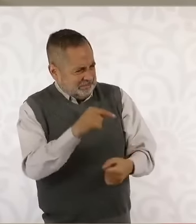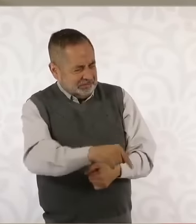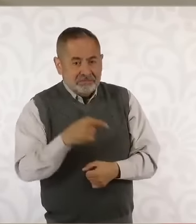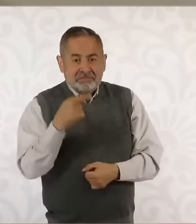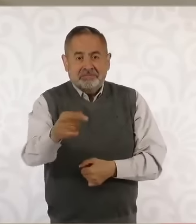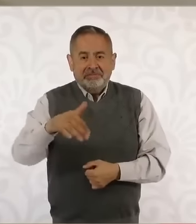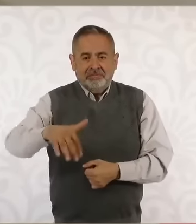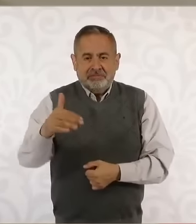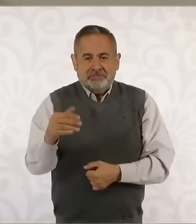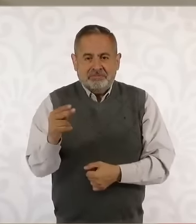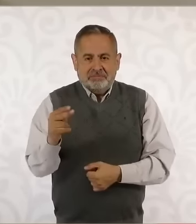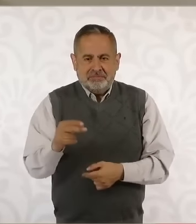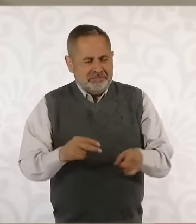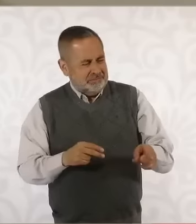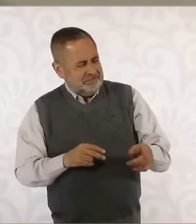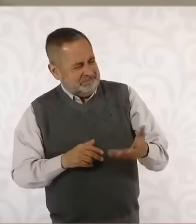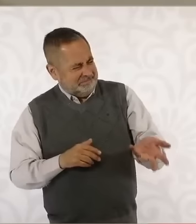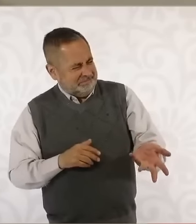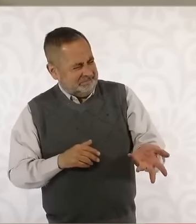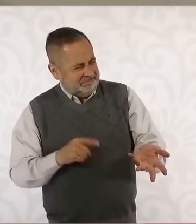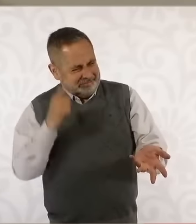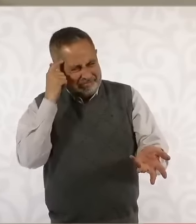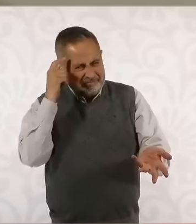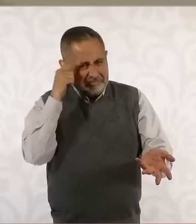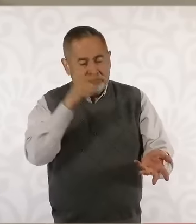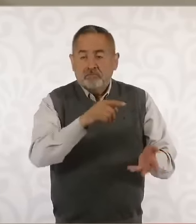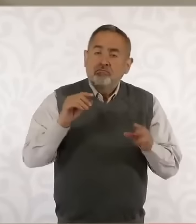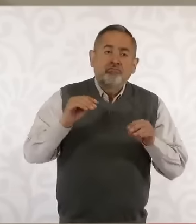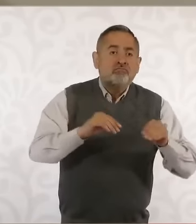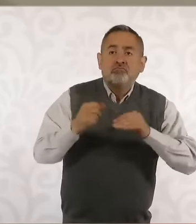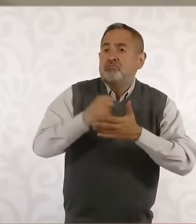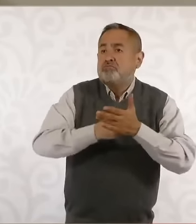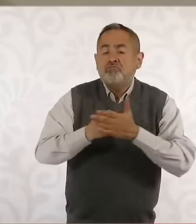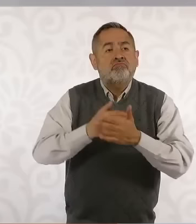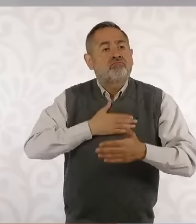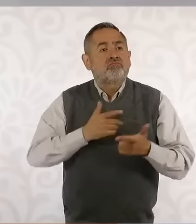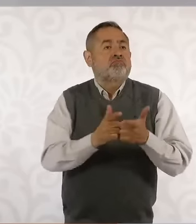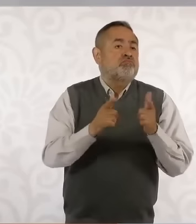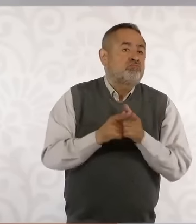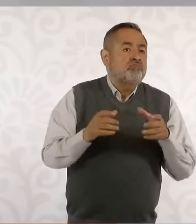supuesta y presuntamente se habían presentado como un movimiento partidista, sin embargo, ya aparece